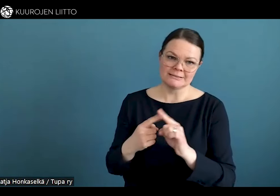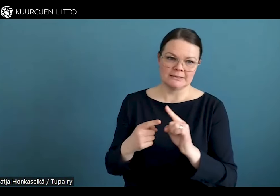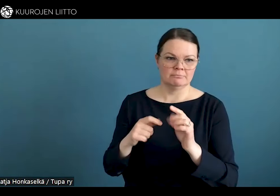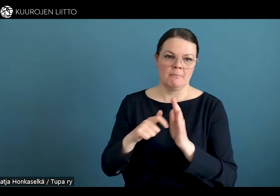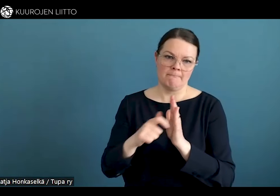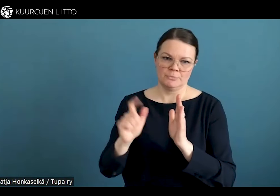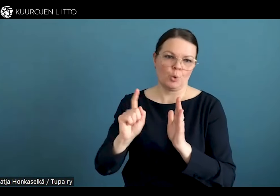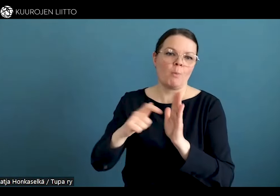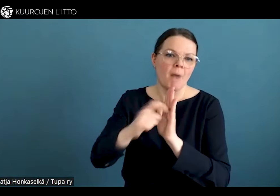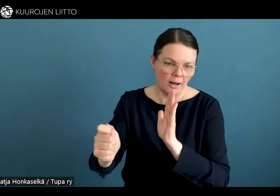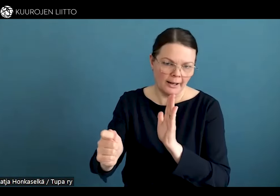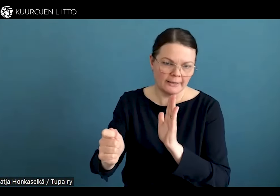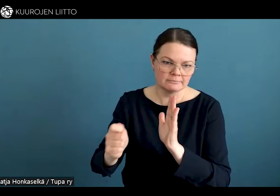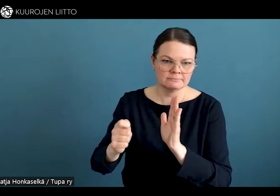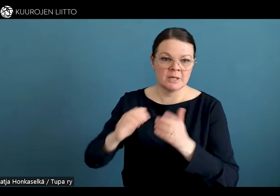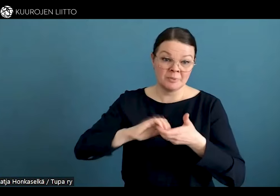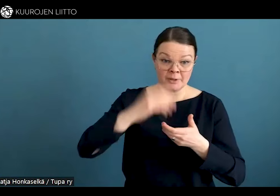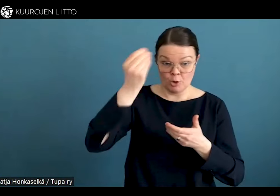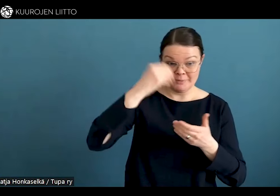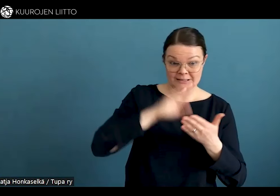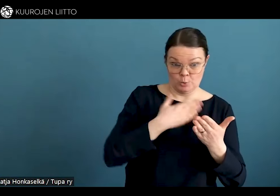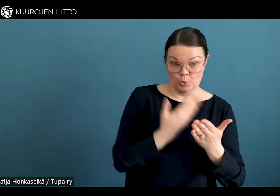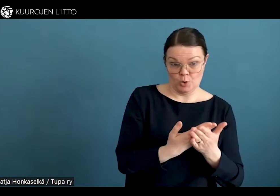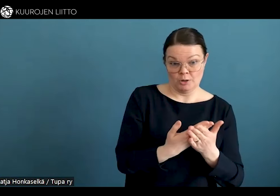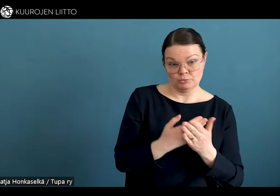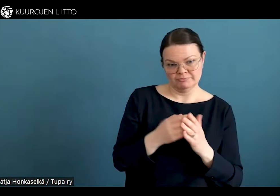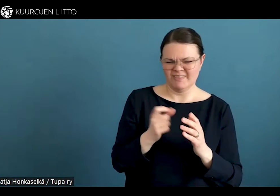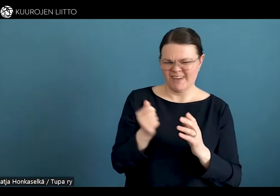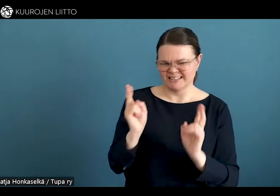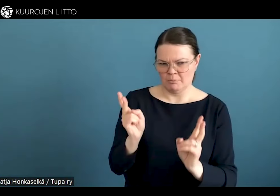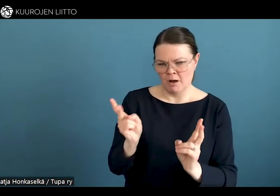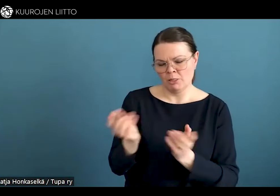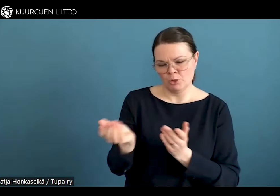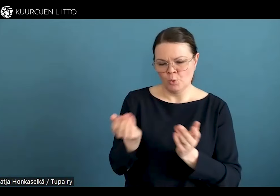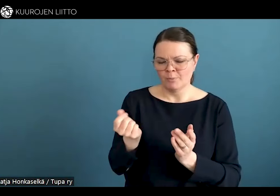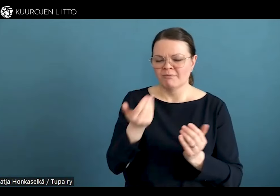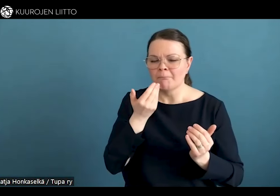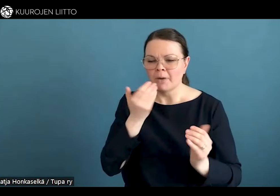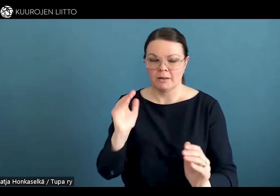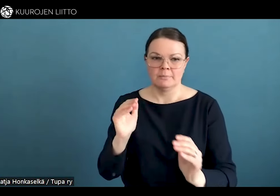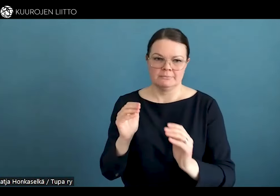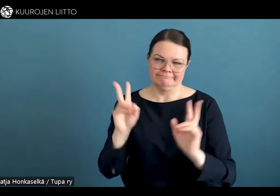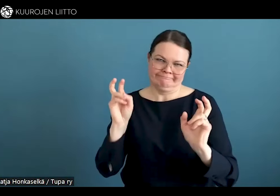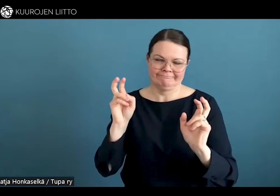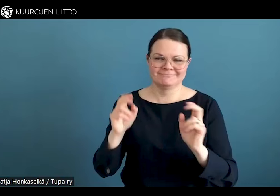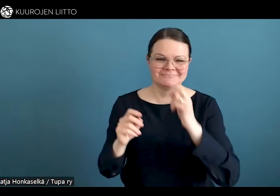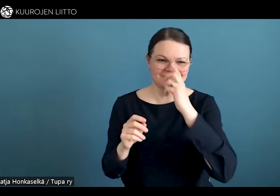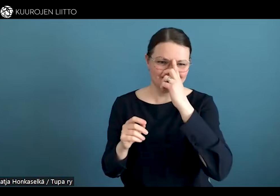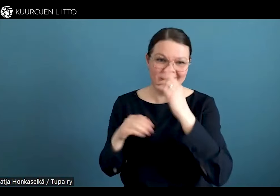opiskelutulkkauksen kaltaista mutta niin sanotusti paranneltua mallia - työelämätulkkauksen tarpeisiin.